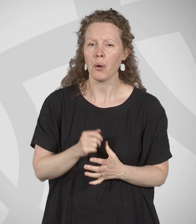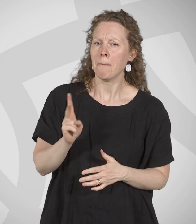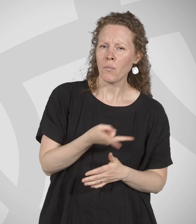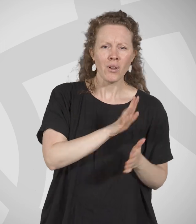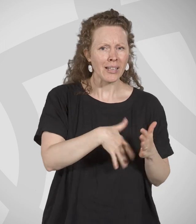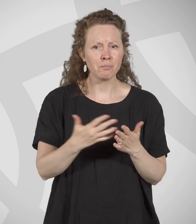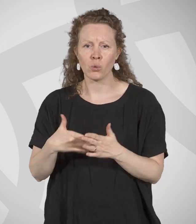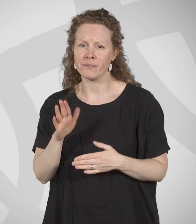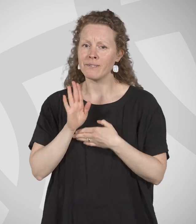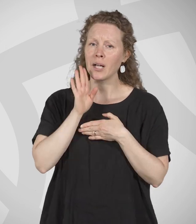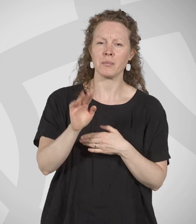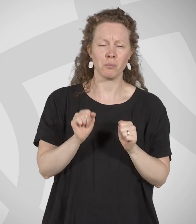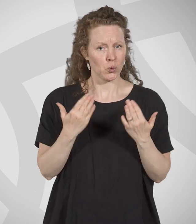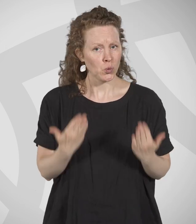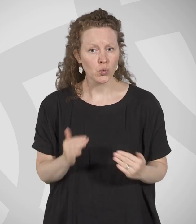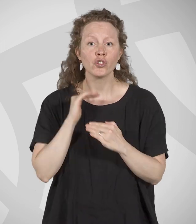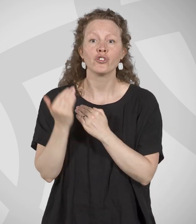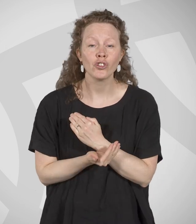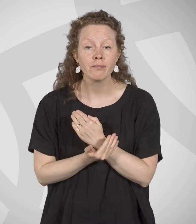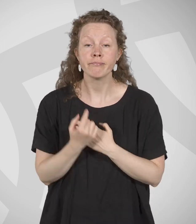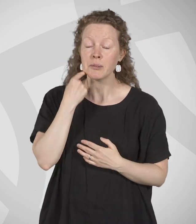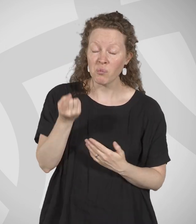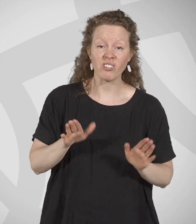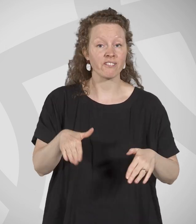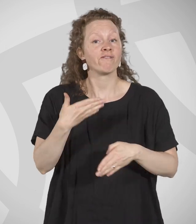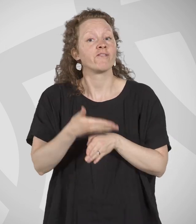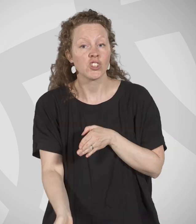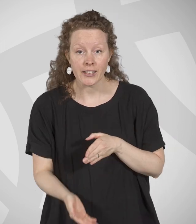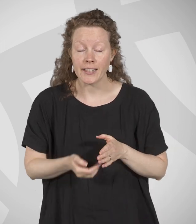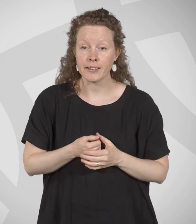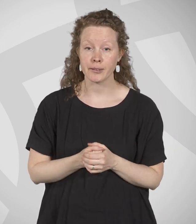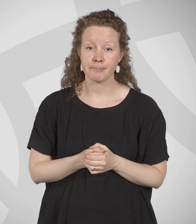Framtiden för våra teckenspråk måste säkras nu, - imorgon kan det vara för sent.